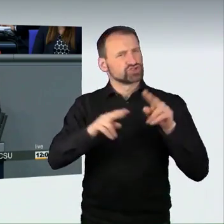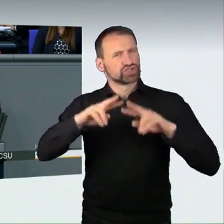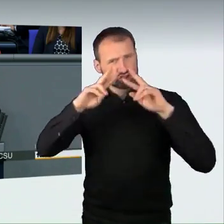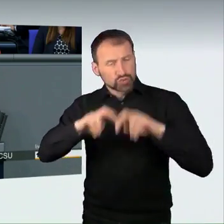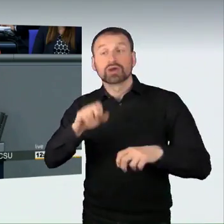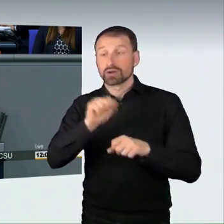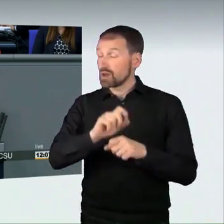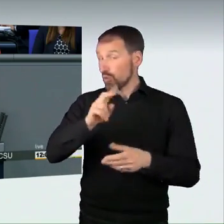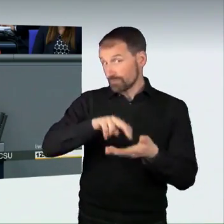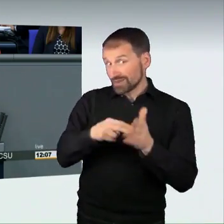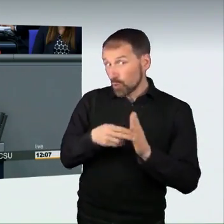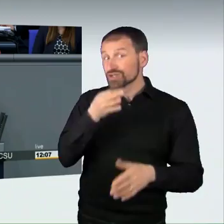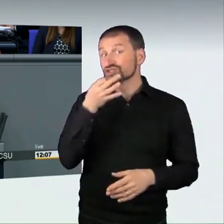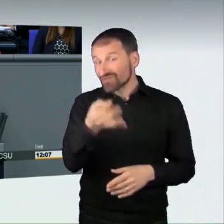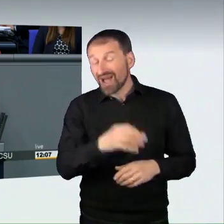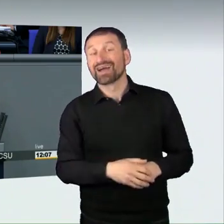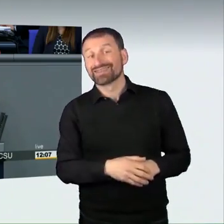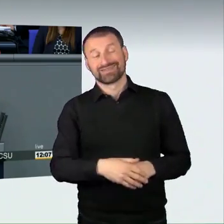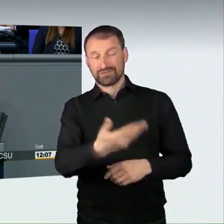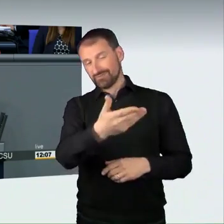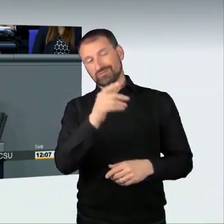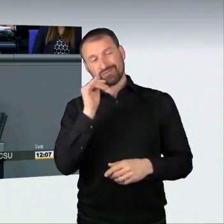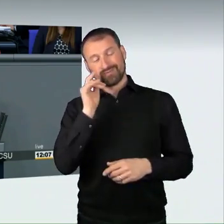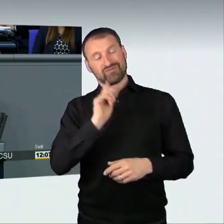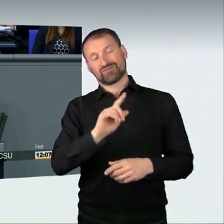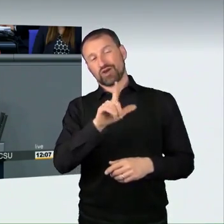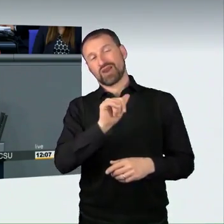Frau Lay, was Sie angesprochen haben, dass nämlich 95 Prozent der Mieten,